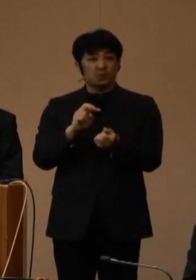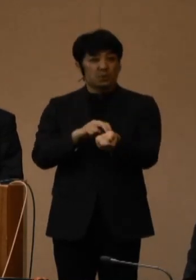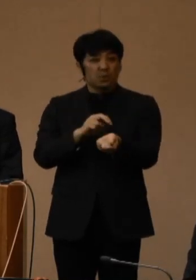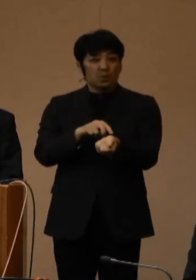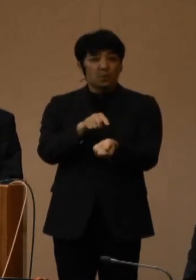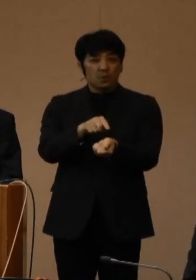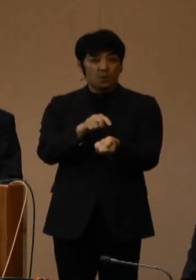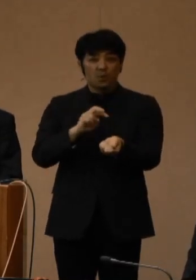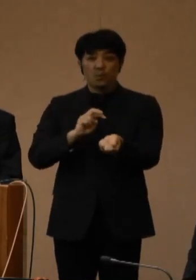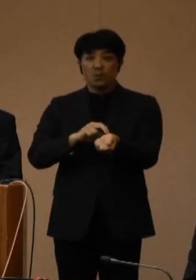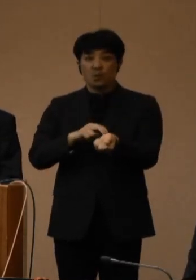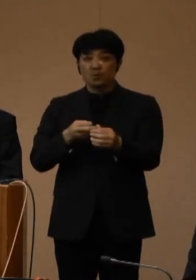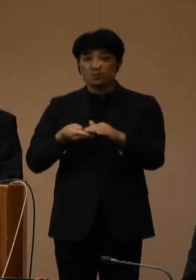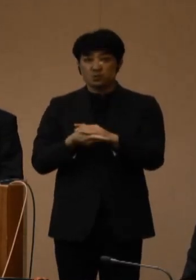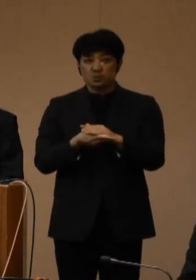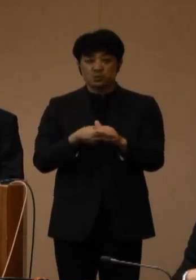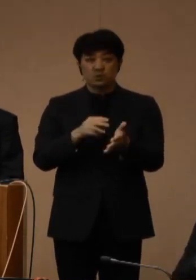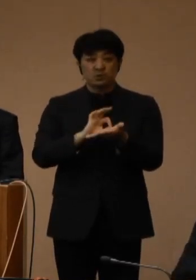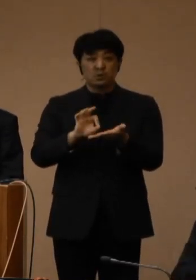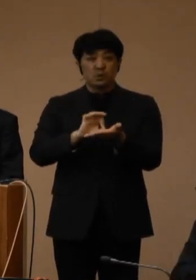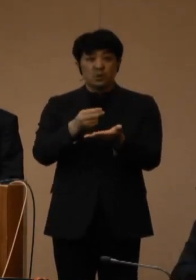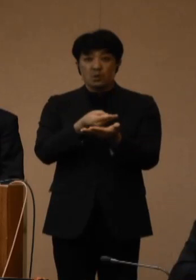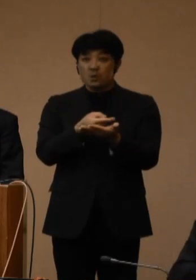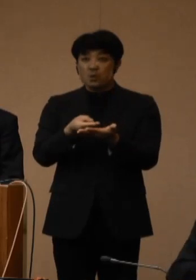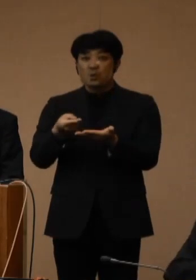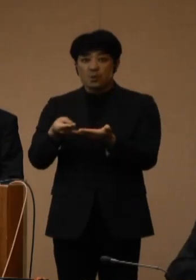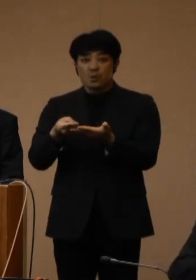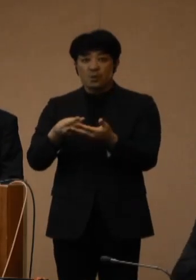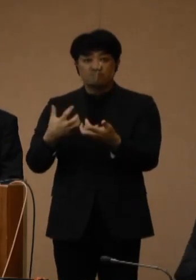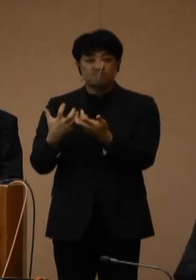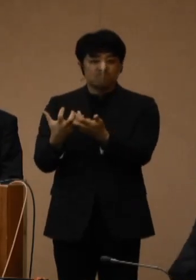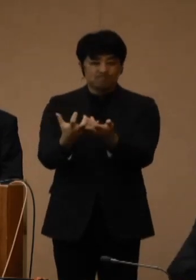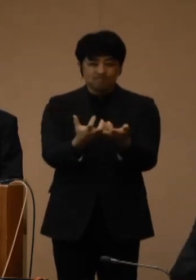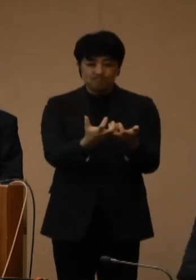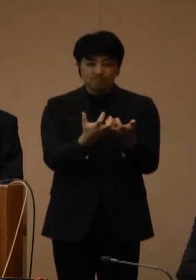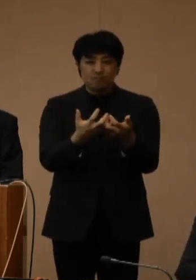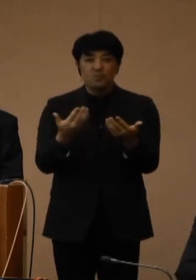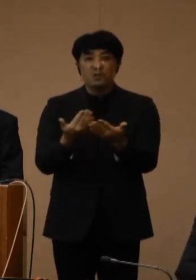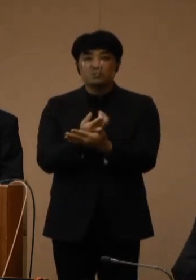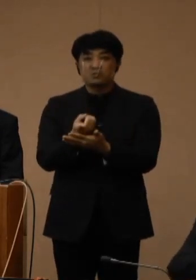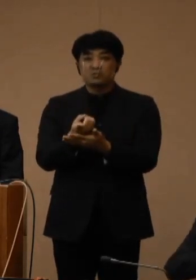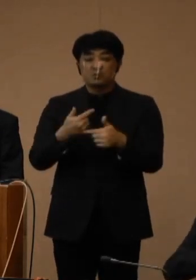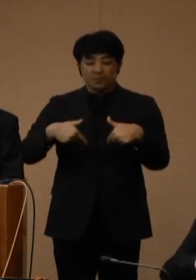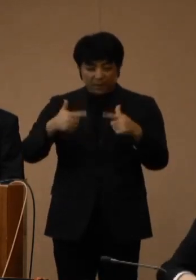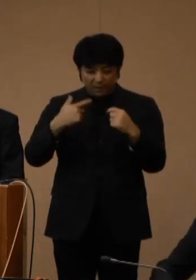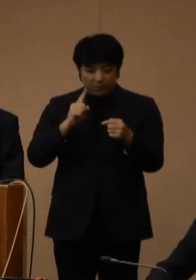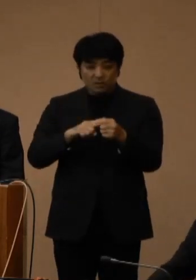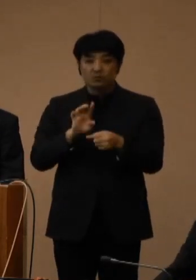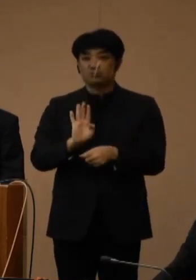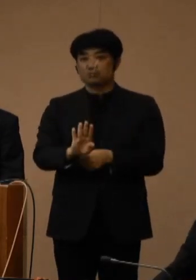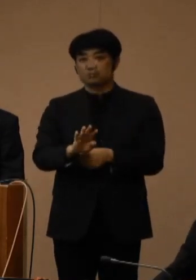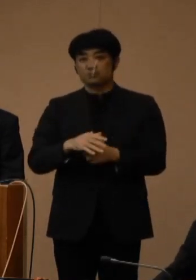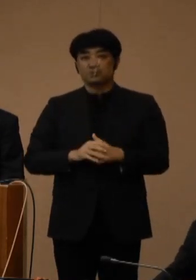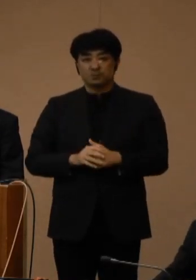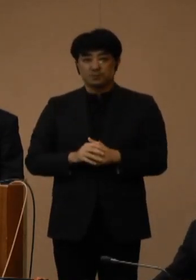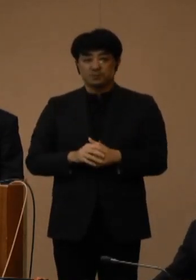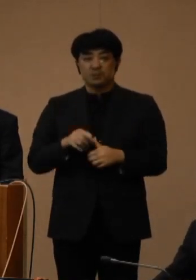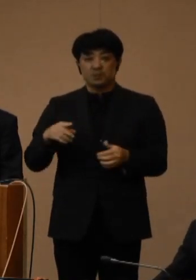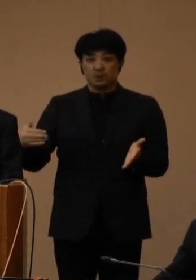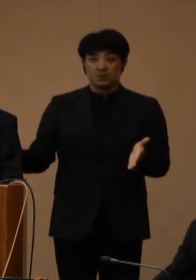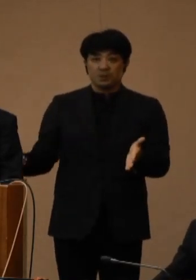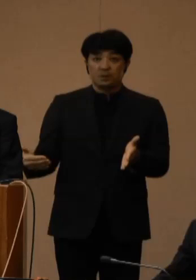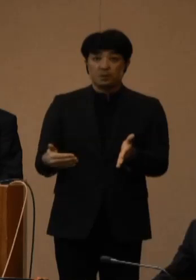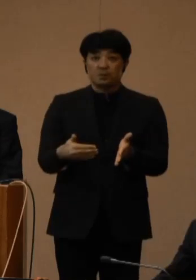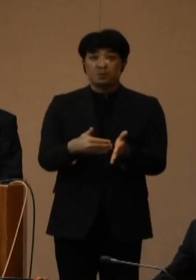病院の病床が満床となることが常態化しています。そしてこれまでも救急医療の